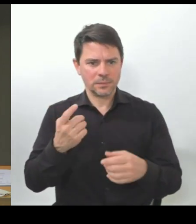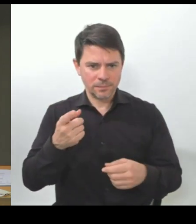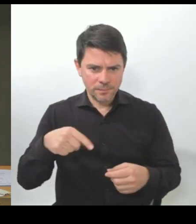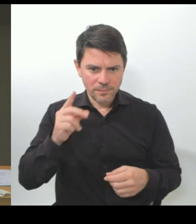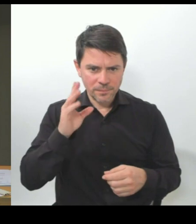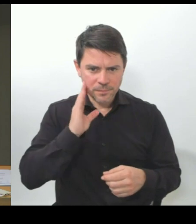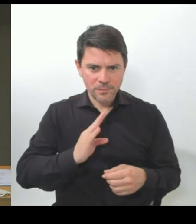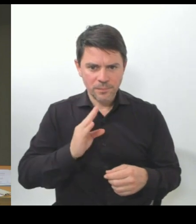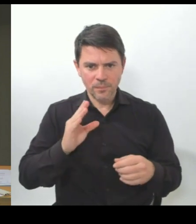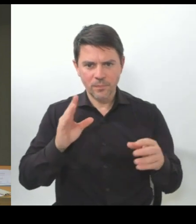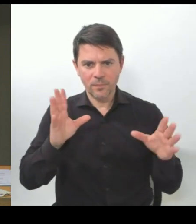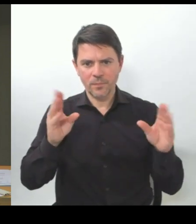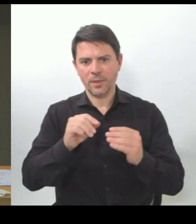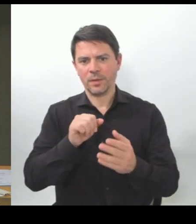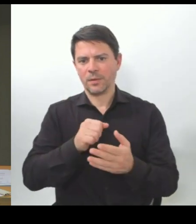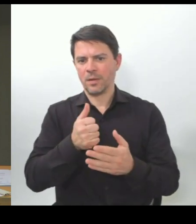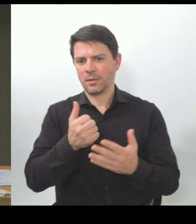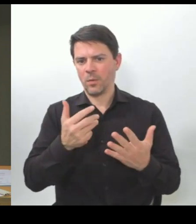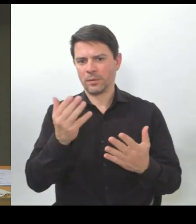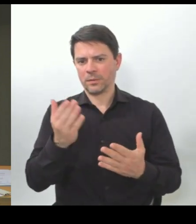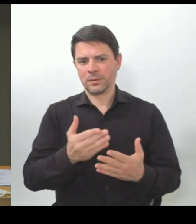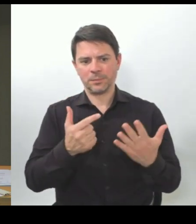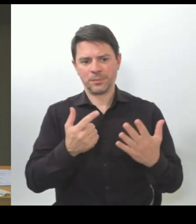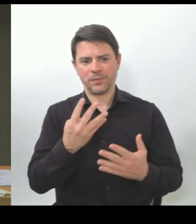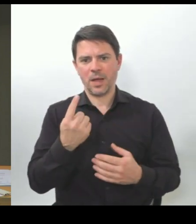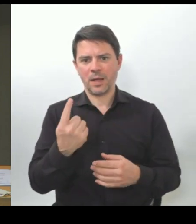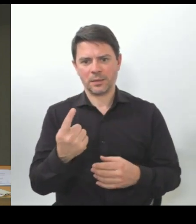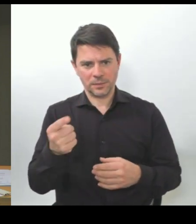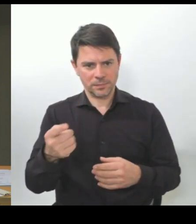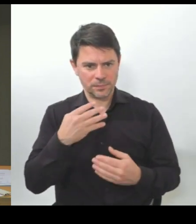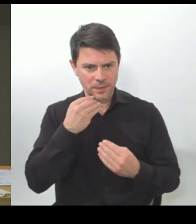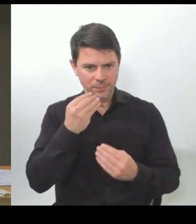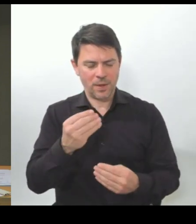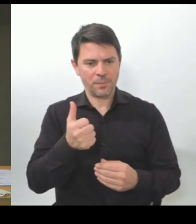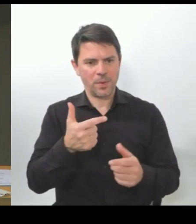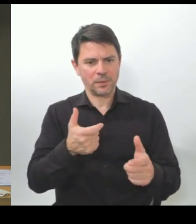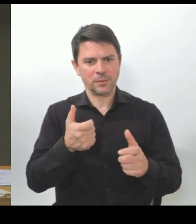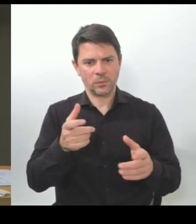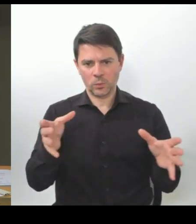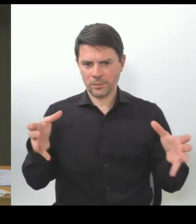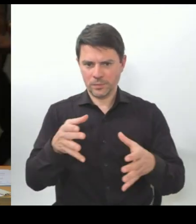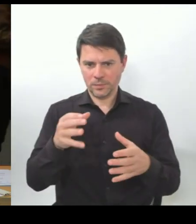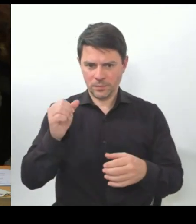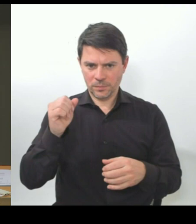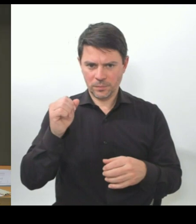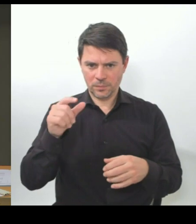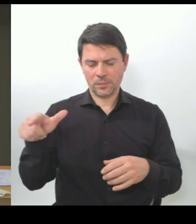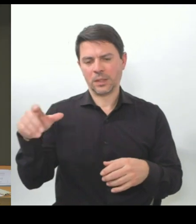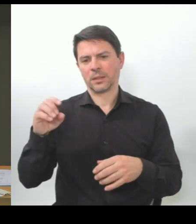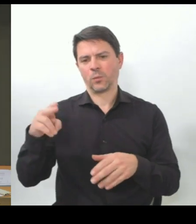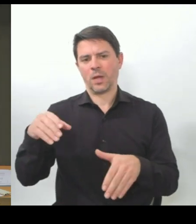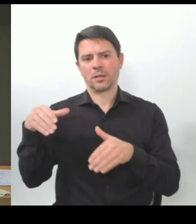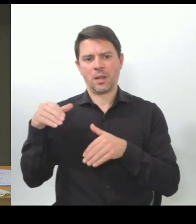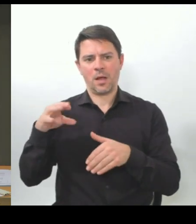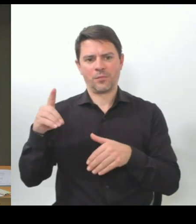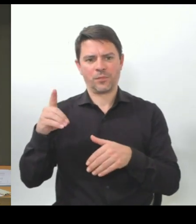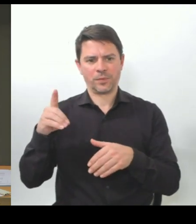Ich rufe auf, Tagesordnungspunkt 16 a dringliche Beschlussempfehlung des Ausschusses für Verfassungs- und Rechtsangelegenheiten, Geschäftsordnung,